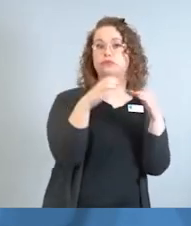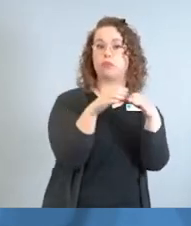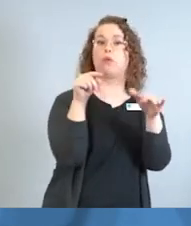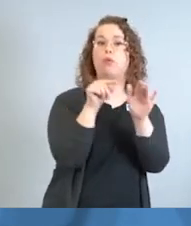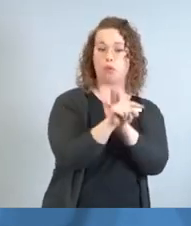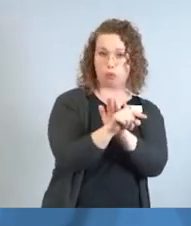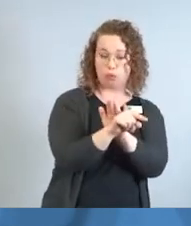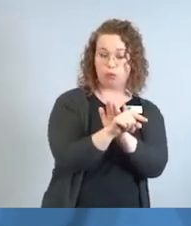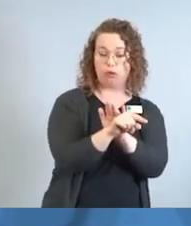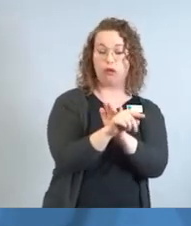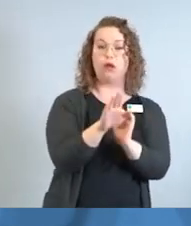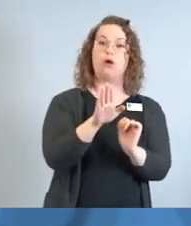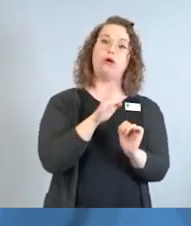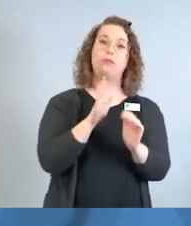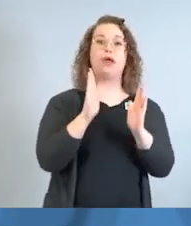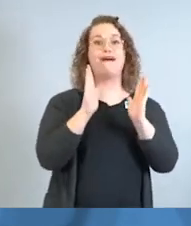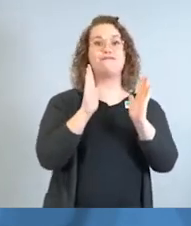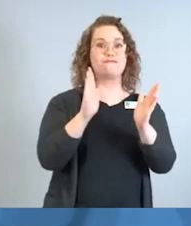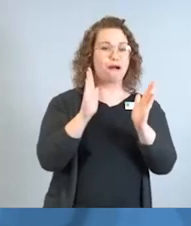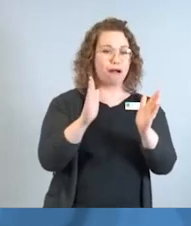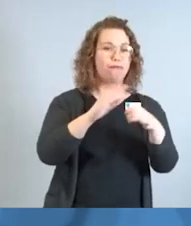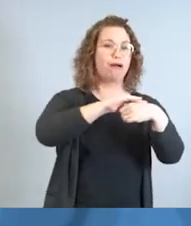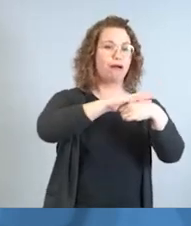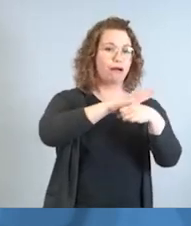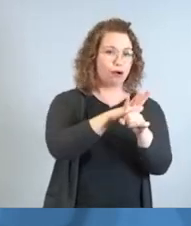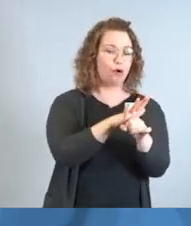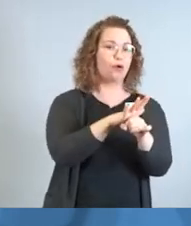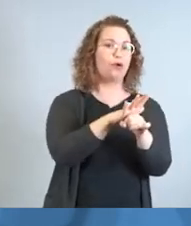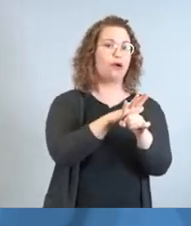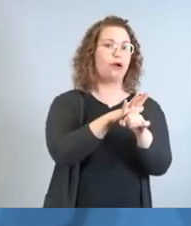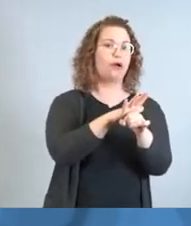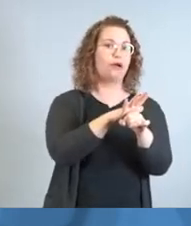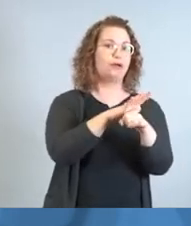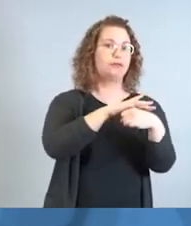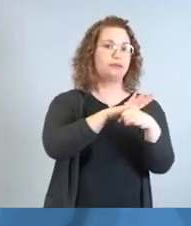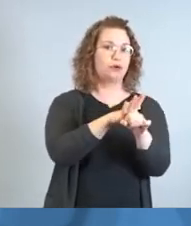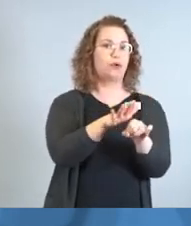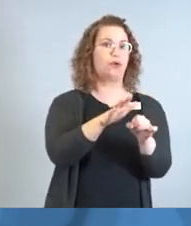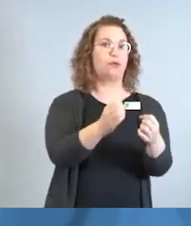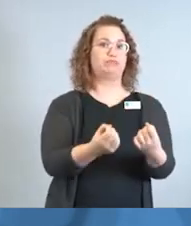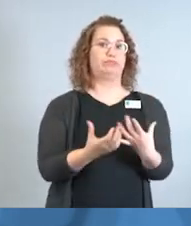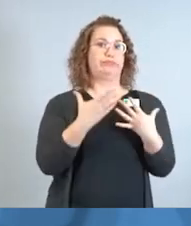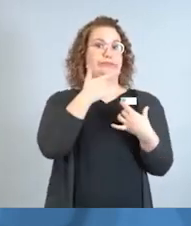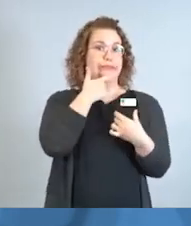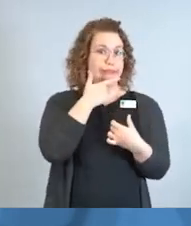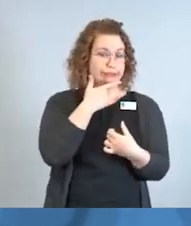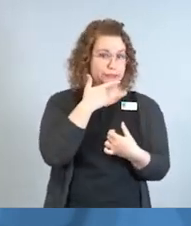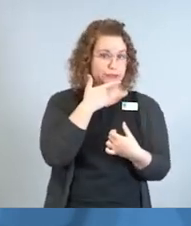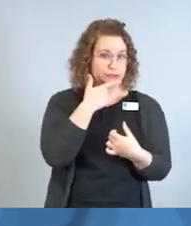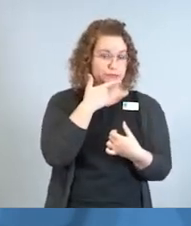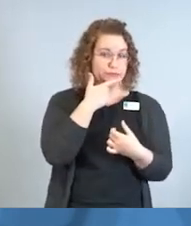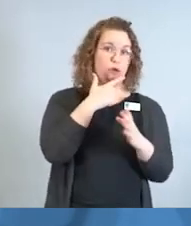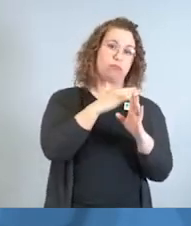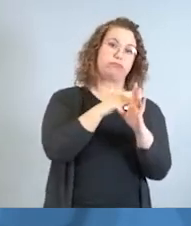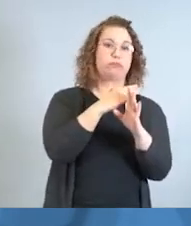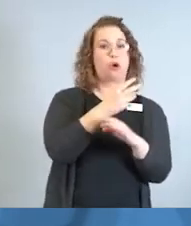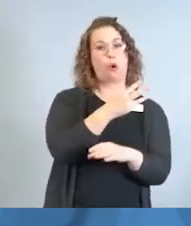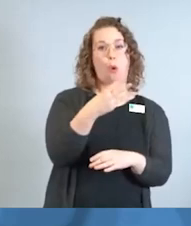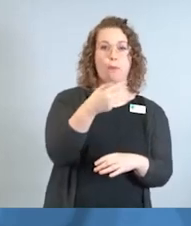he, joilla on vakavalle koronavirustaudille erittäin voimakkaasti altistava sairaus. Heitä on vähän vajaa 300 000.